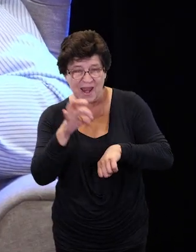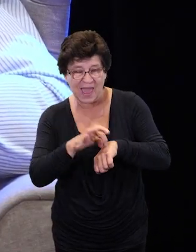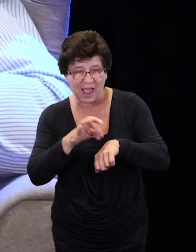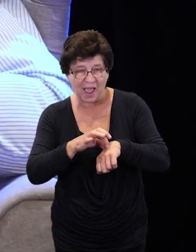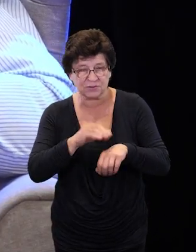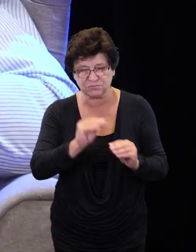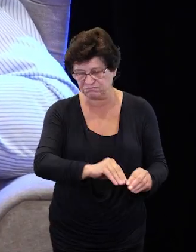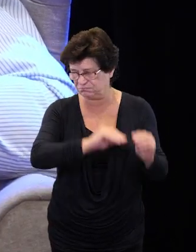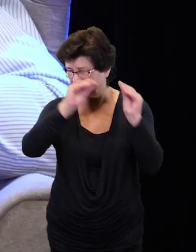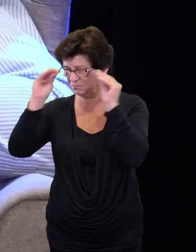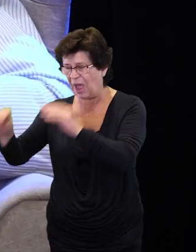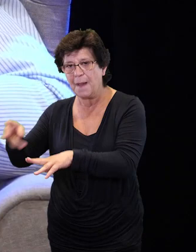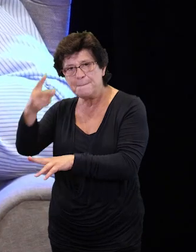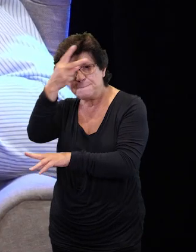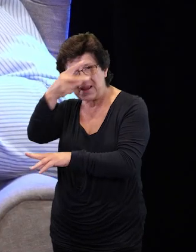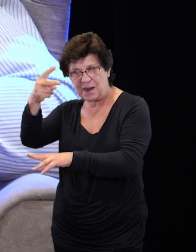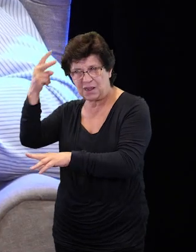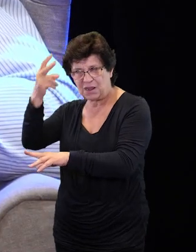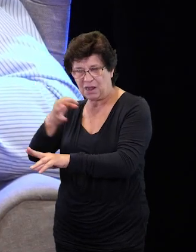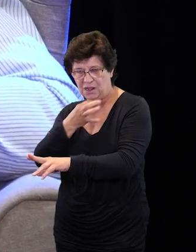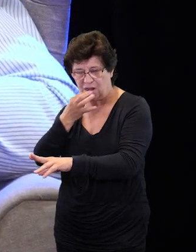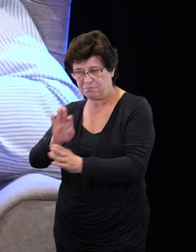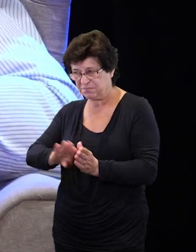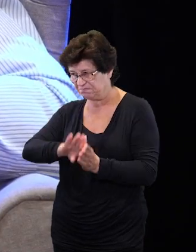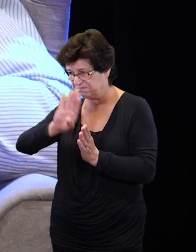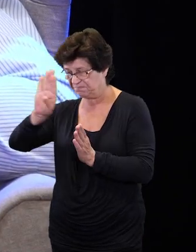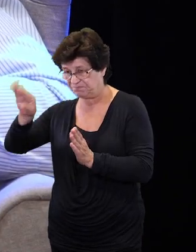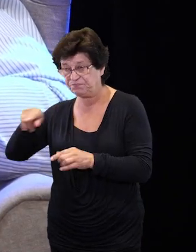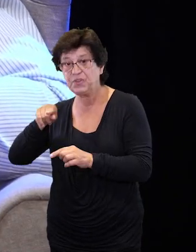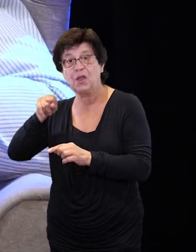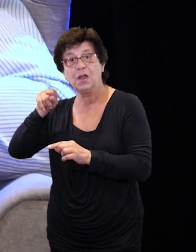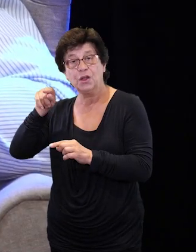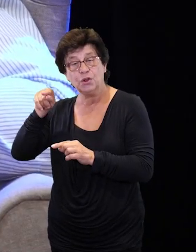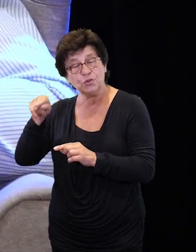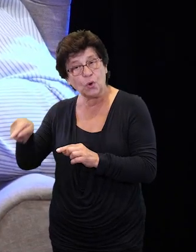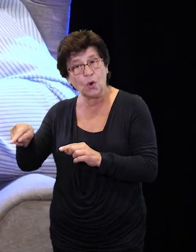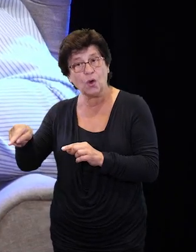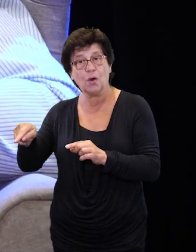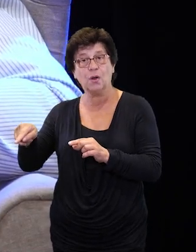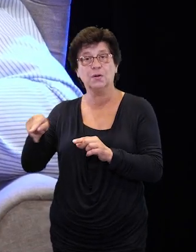czy personel, powiedzmy, średni, żeby to poprzez ten personel